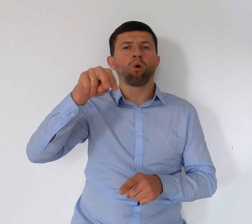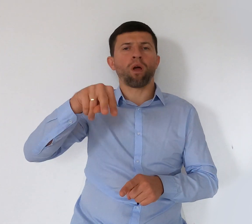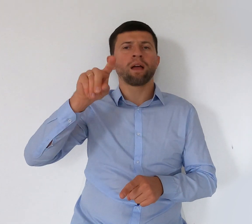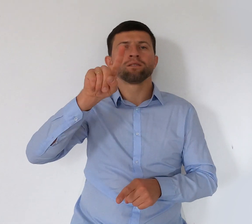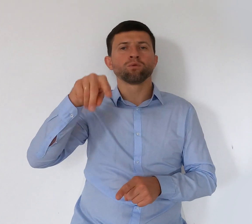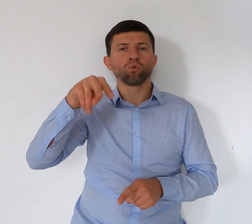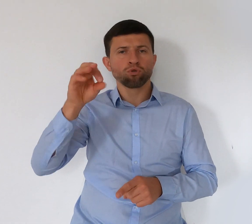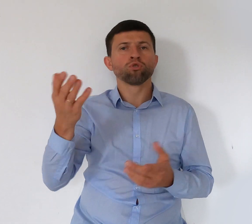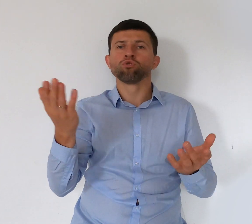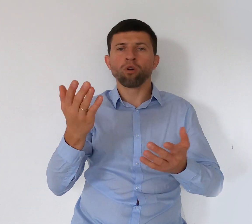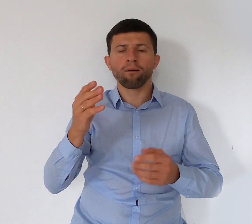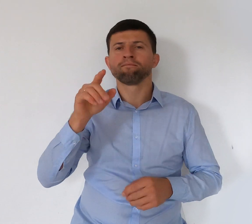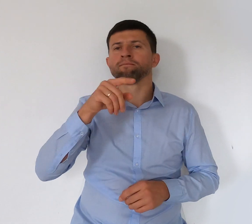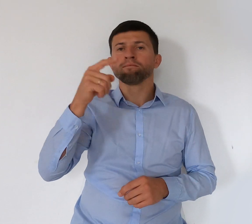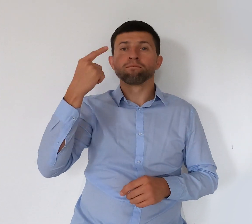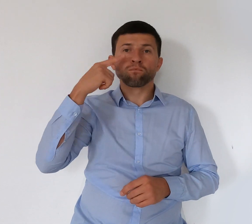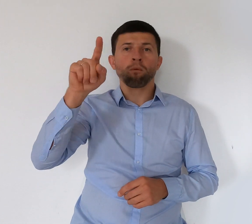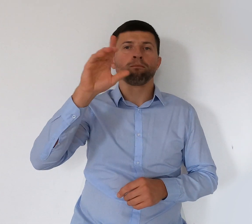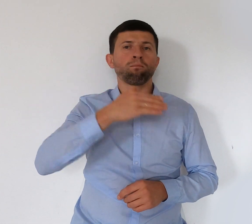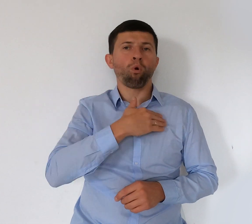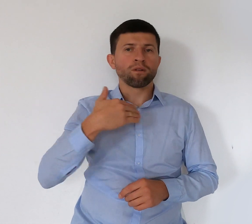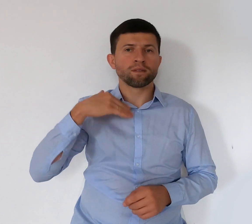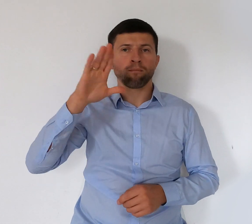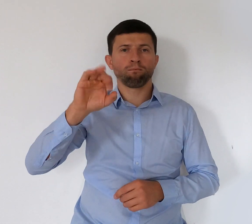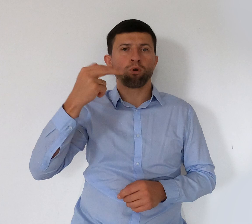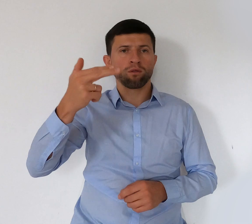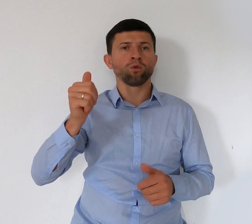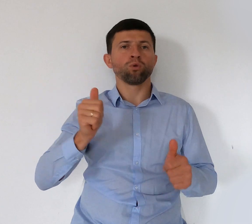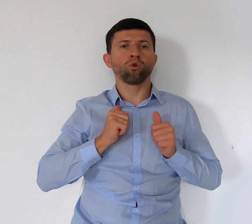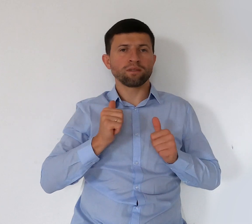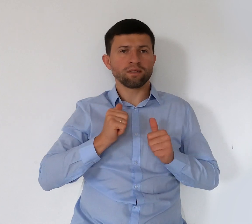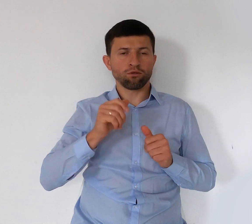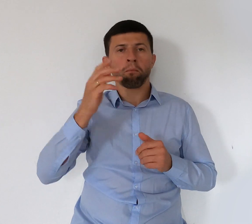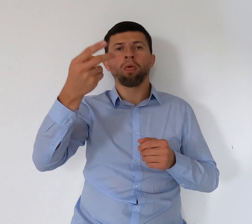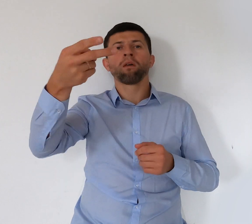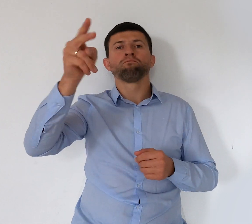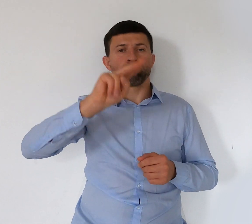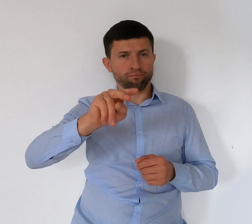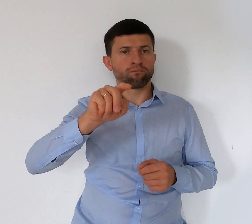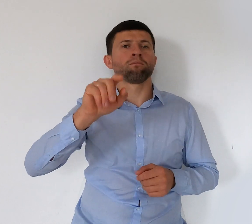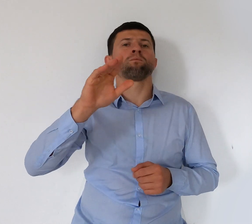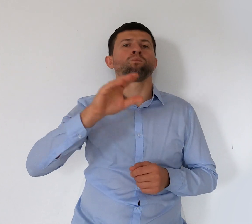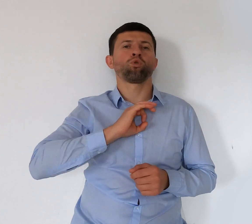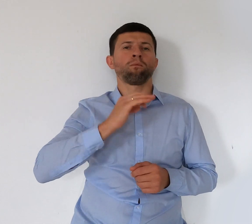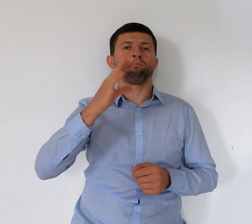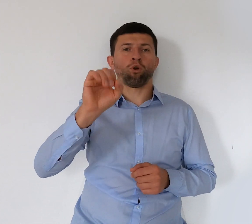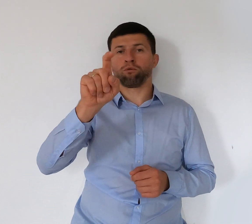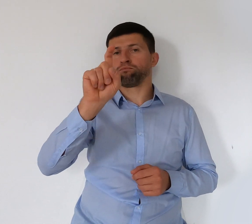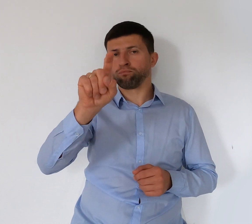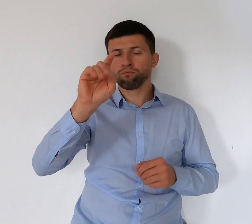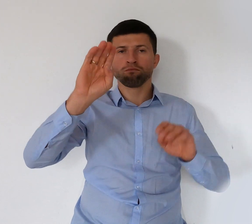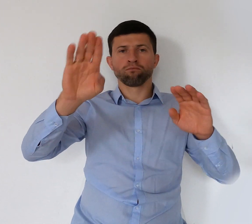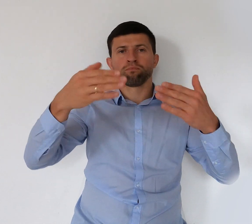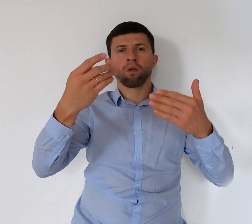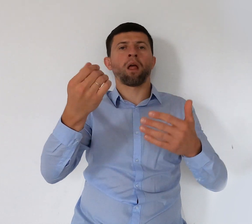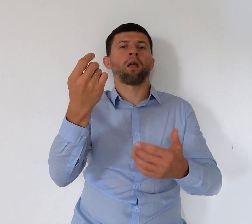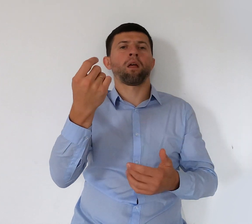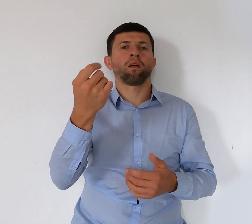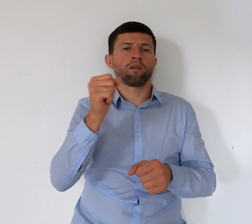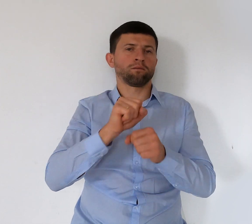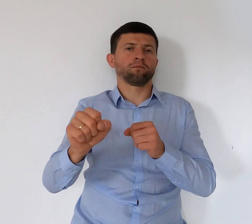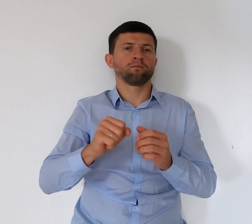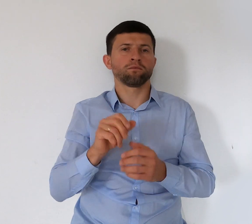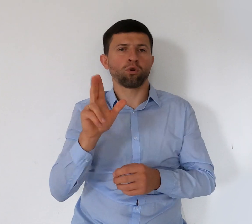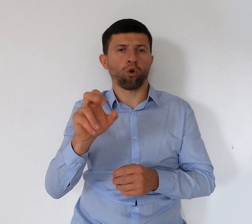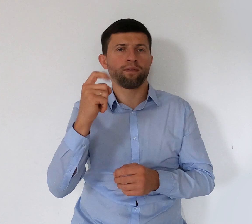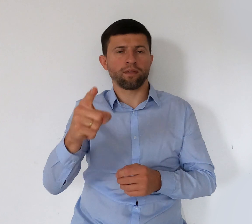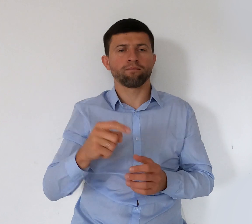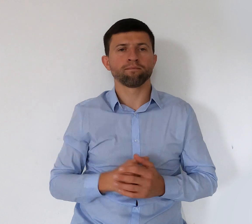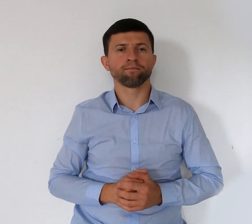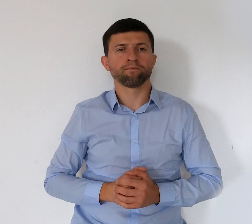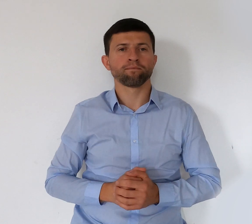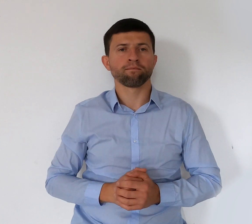na PUE ZUS w zakładce: Polski Bon Turystyczny / Mój bon